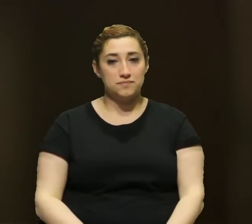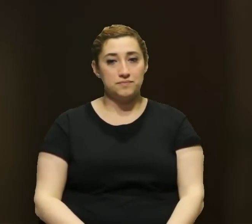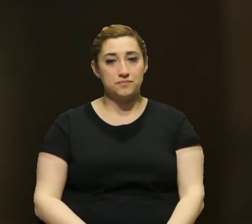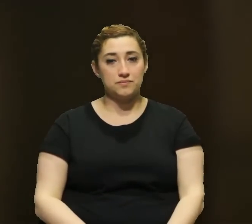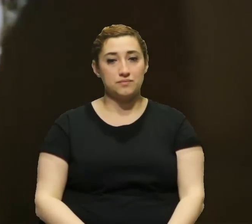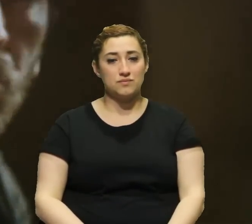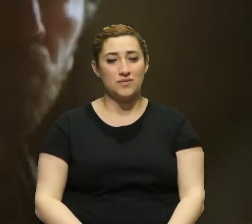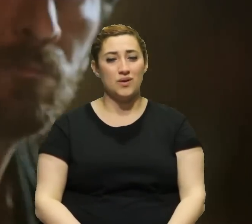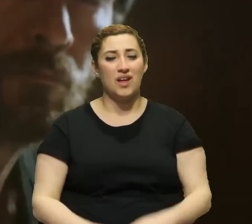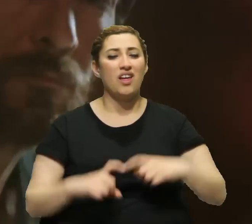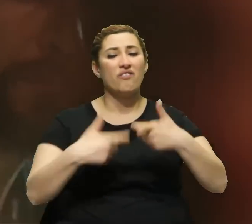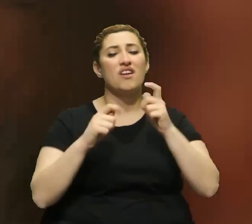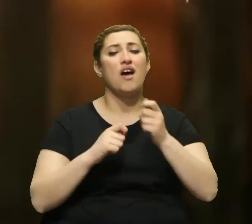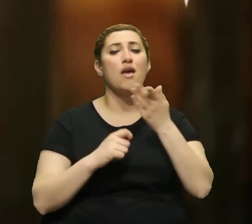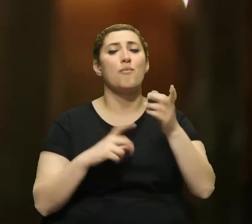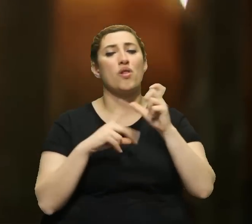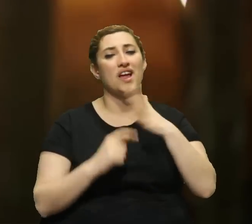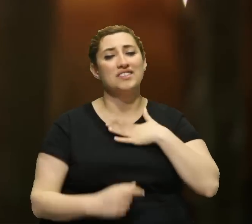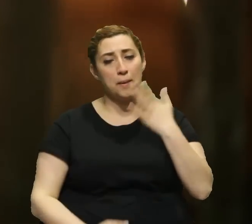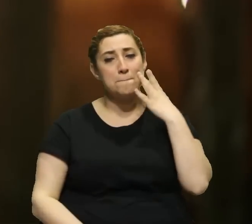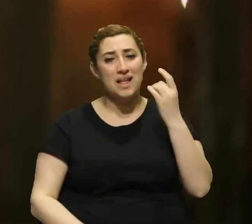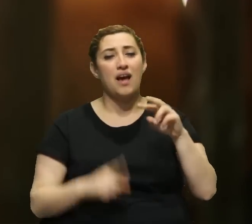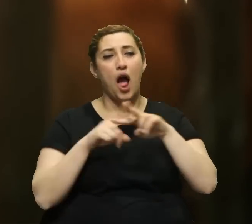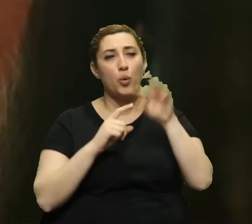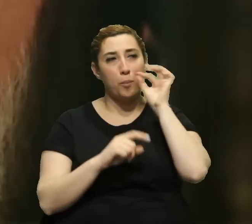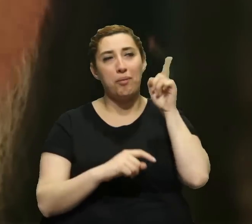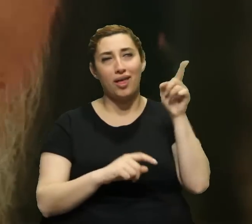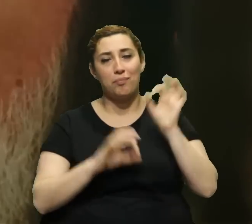(Mesut) Kuru bir iftiradır Şeyh’im. Belli ki Argun Bey'in oyunu.